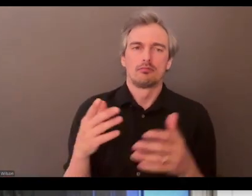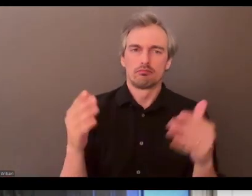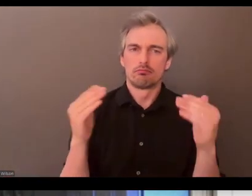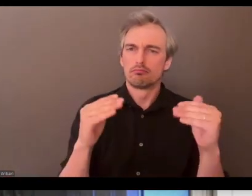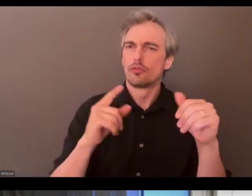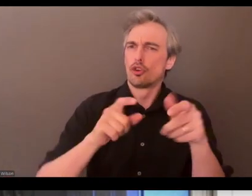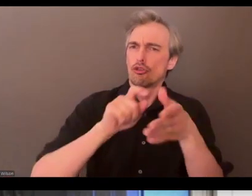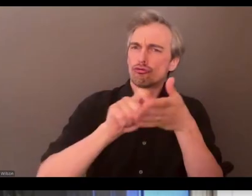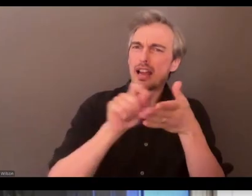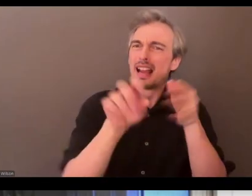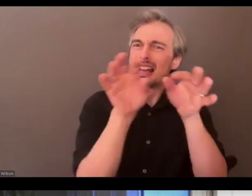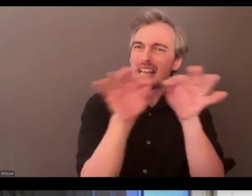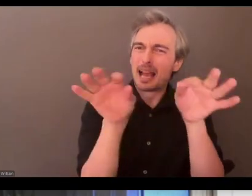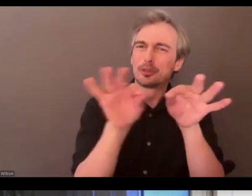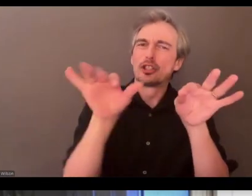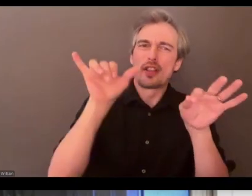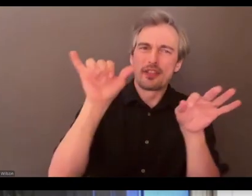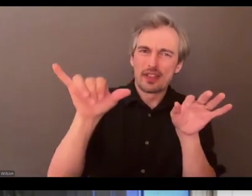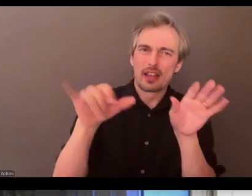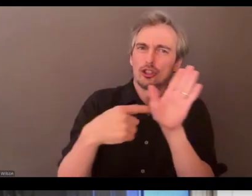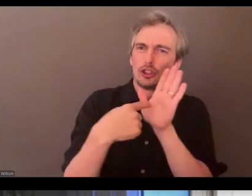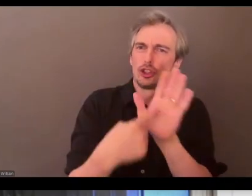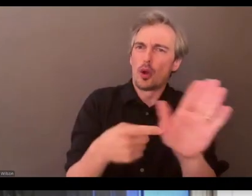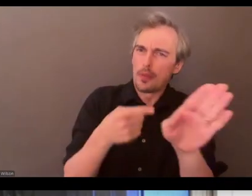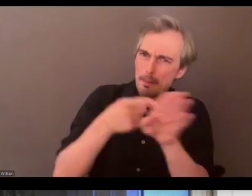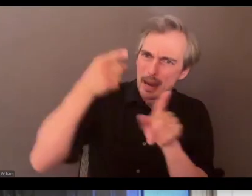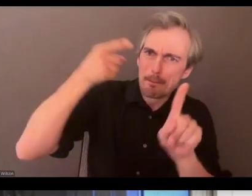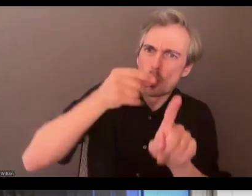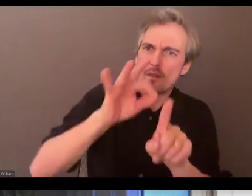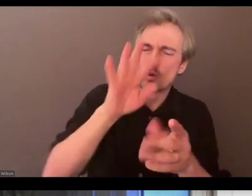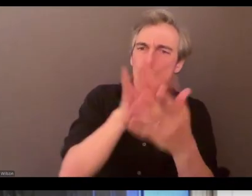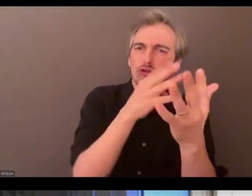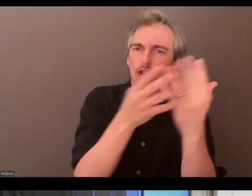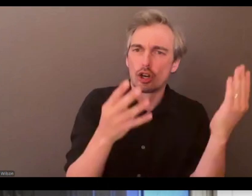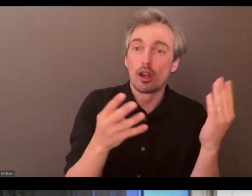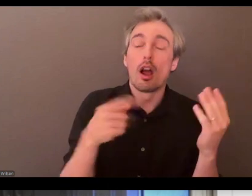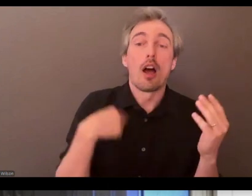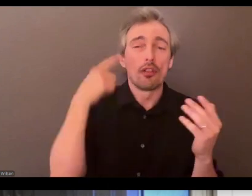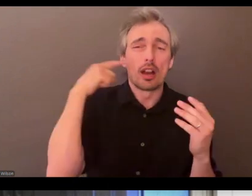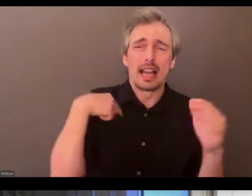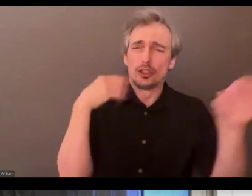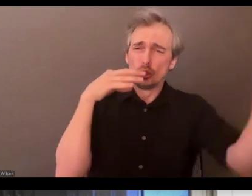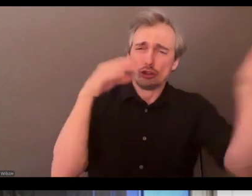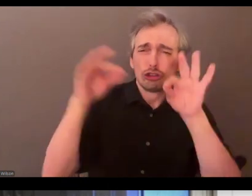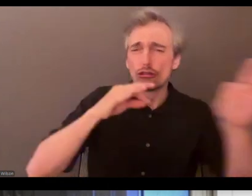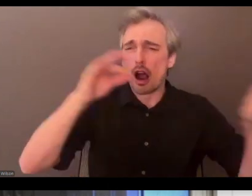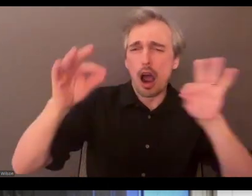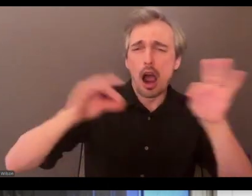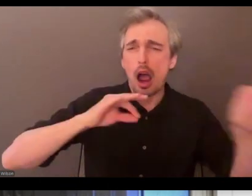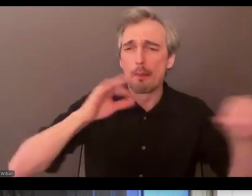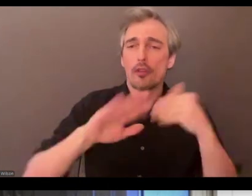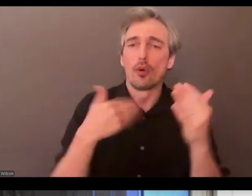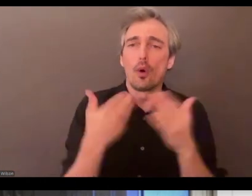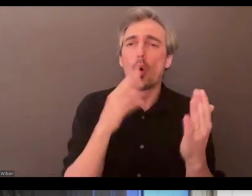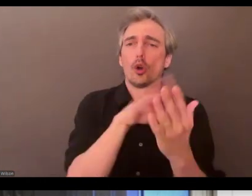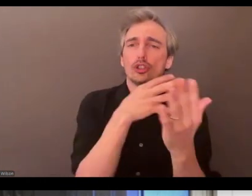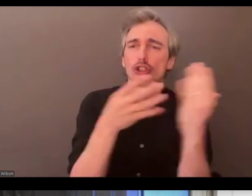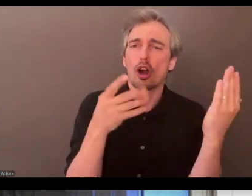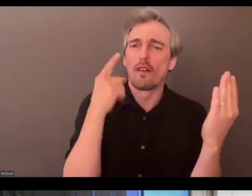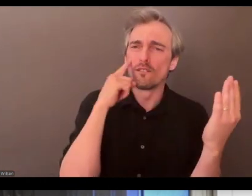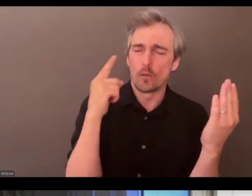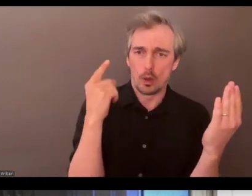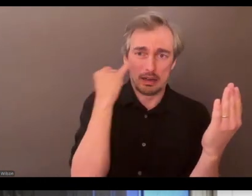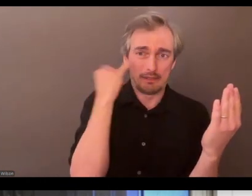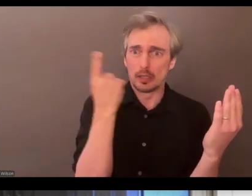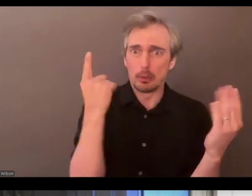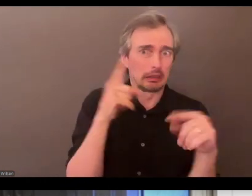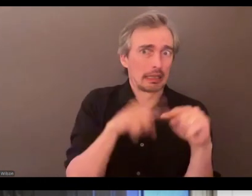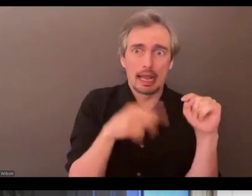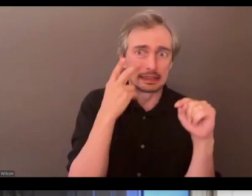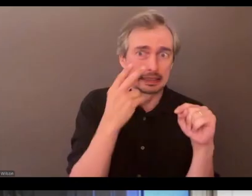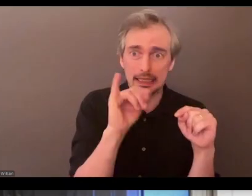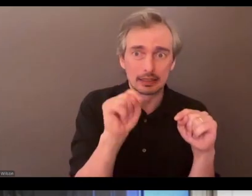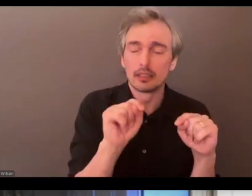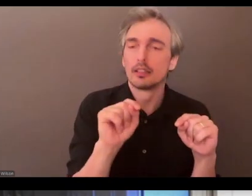以前は、グラフ全体を詳細に説明しなければならないと思っていましたが、実 際にはキャプションはそのグラフのポイントを強調するものであるべきです。